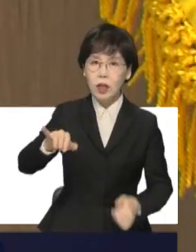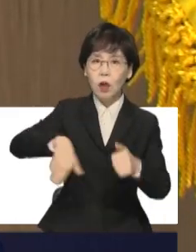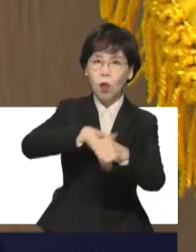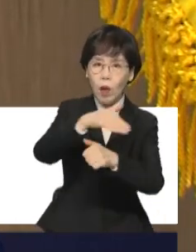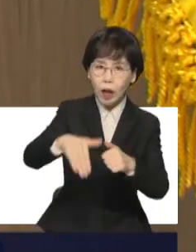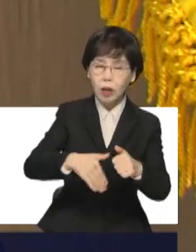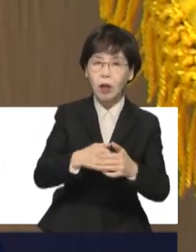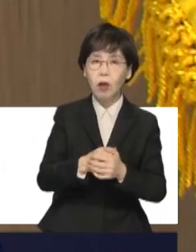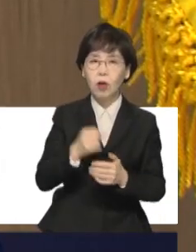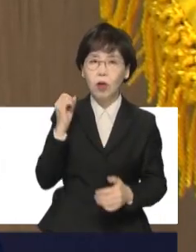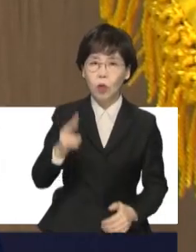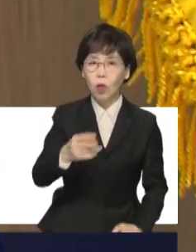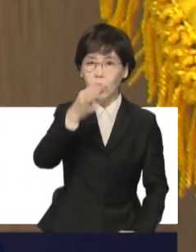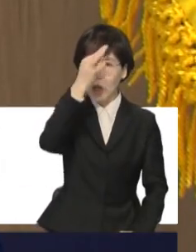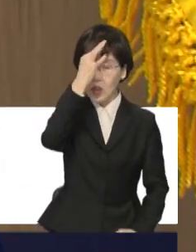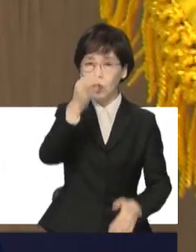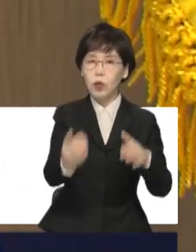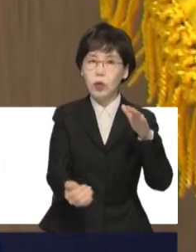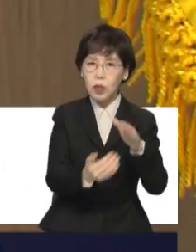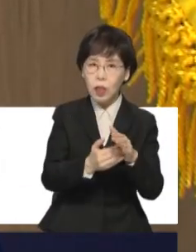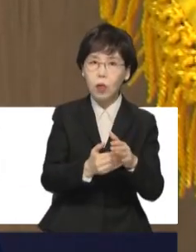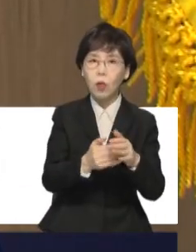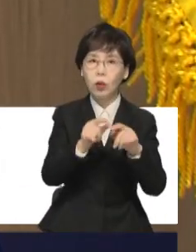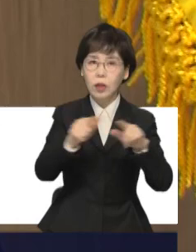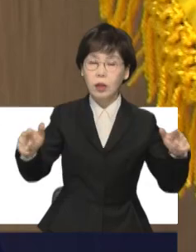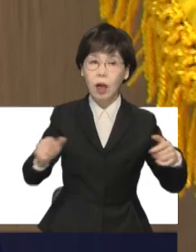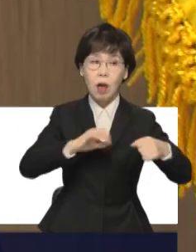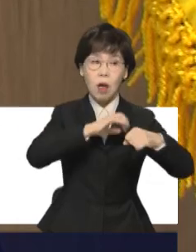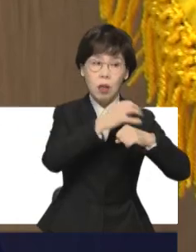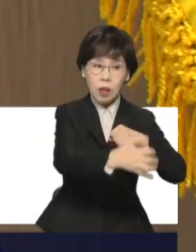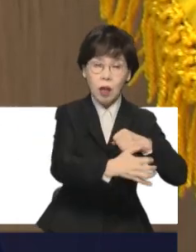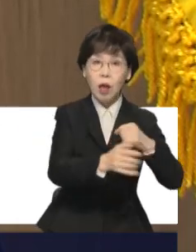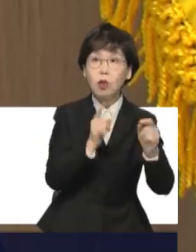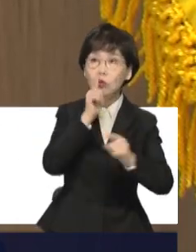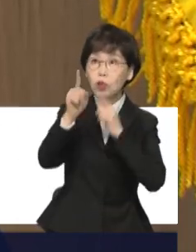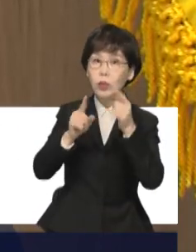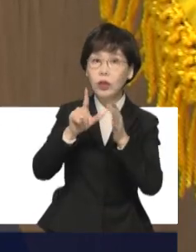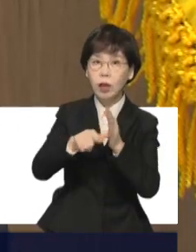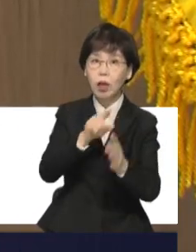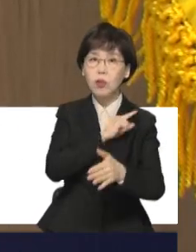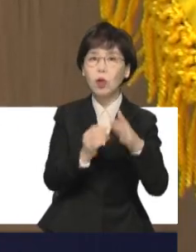스마트시티 프로젝트 등 글로벌 수주시장에서 최고의 경쟁력으로 공동